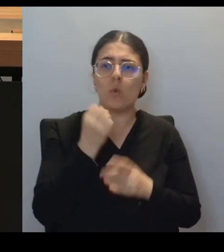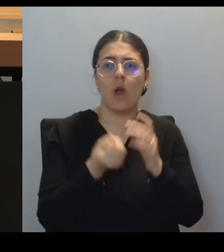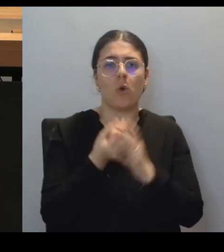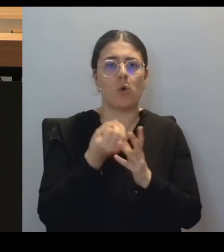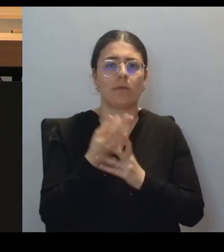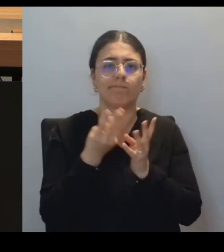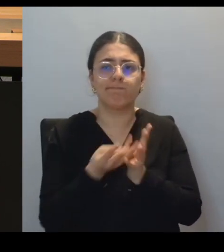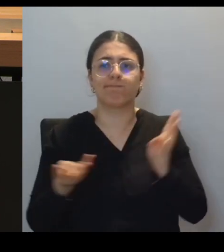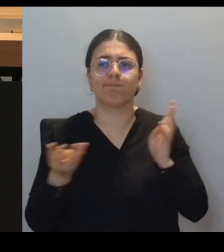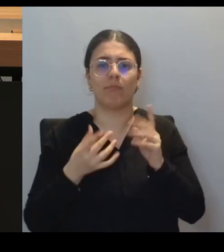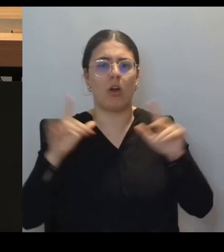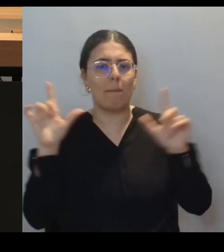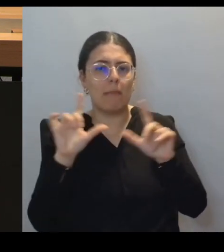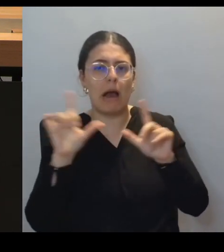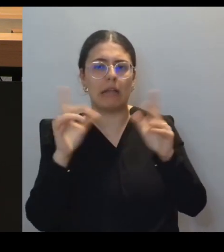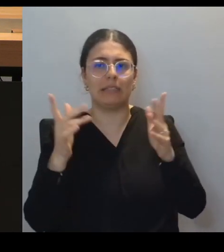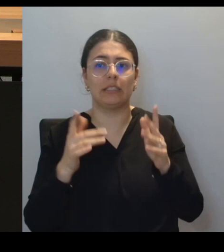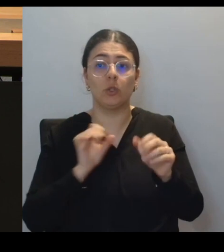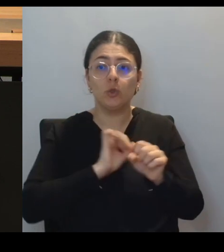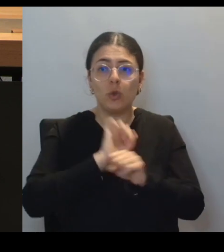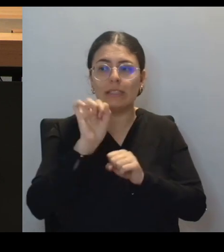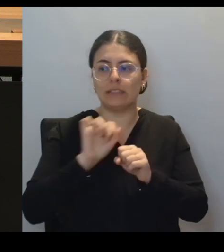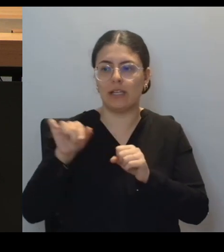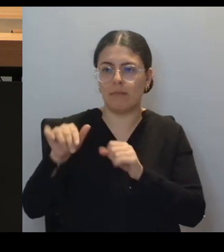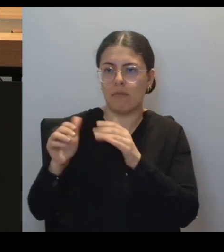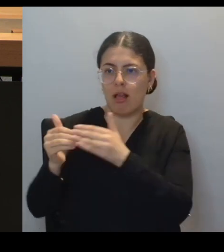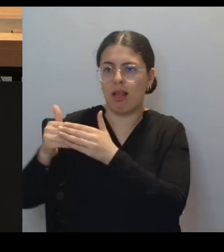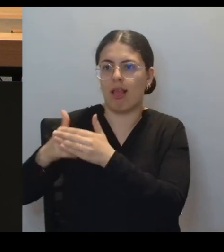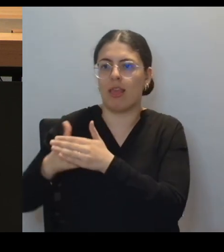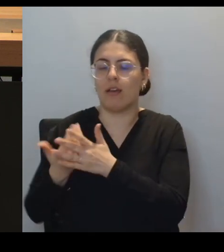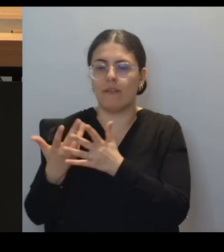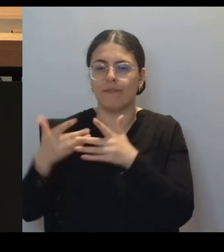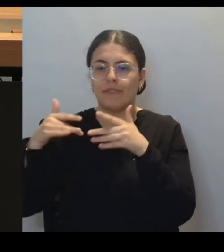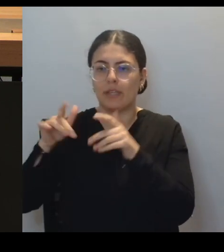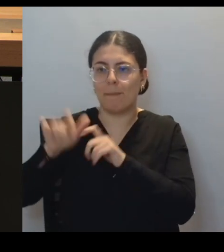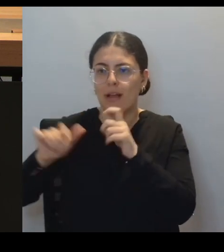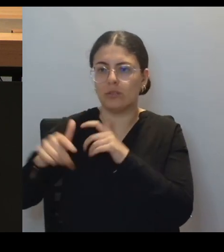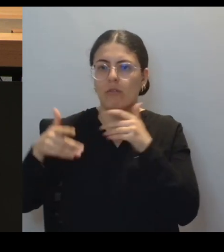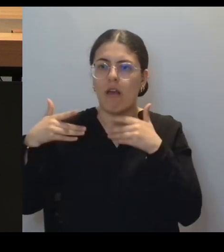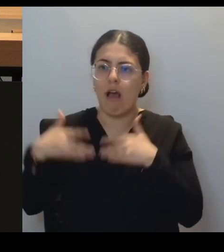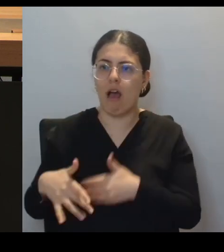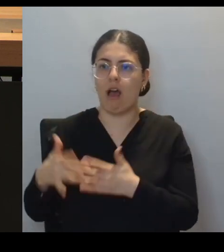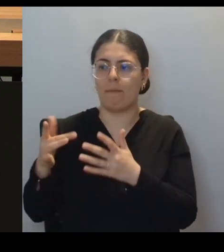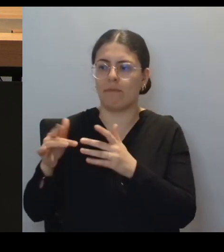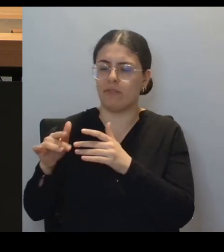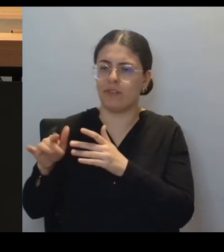Fassade der Großstadt gedeiht die Armut. Und das auch schon, liebe Grüne, als Sie regierten.